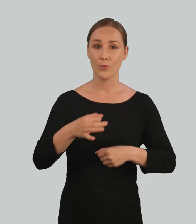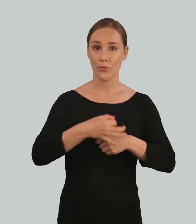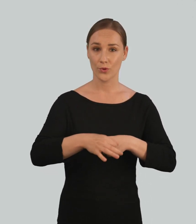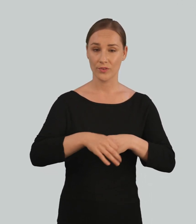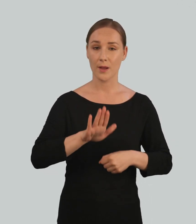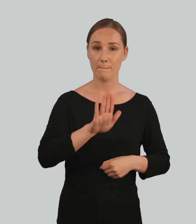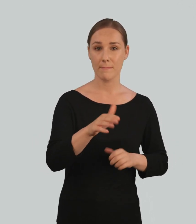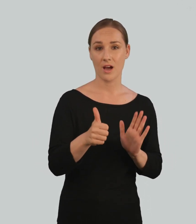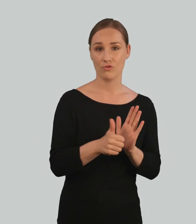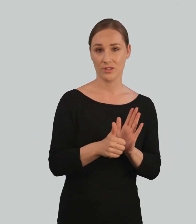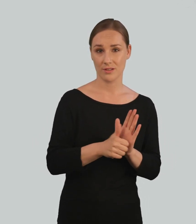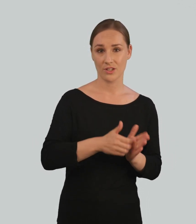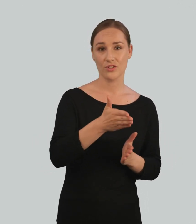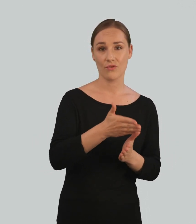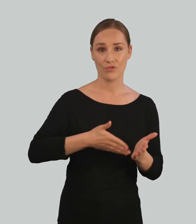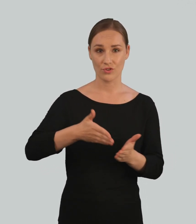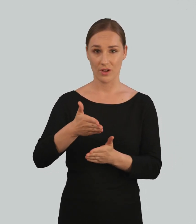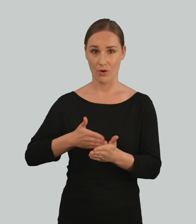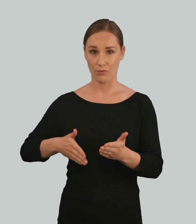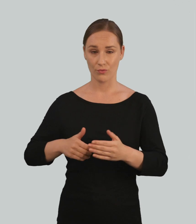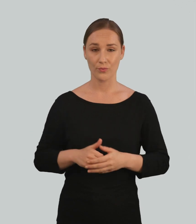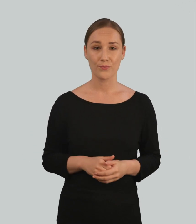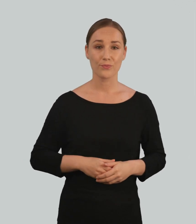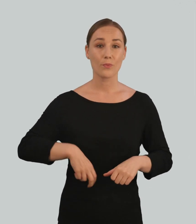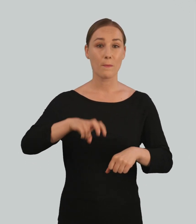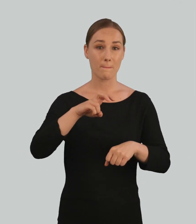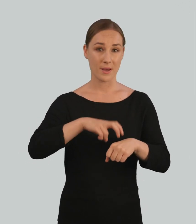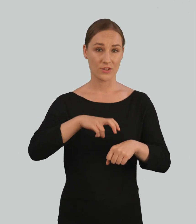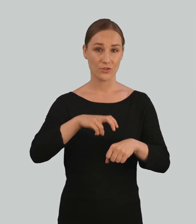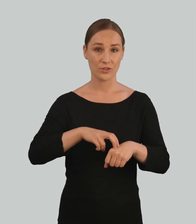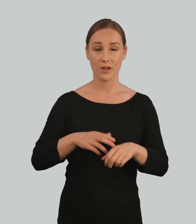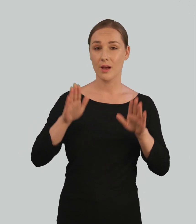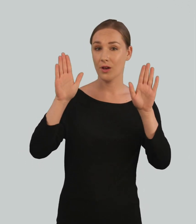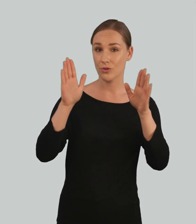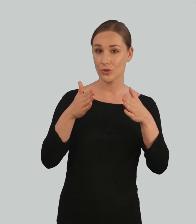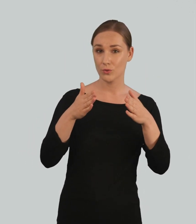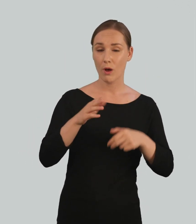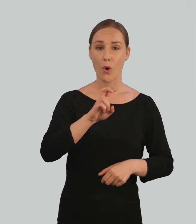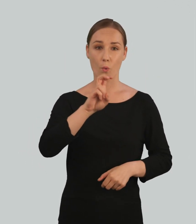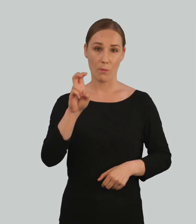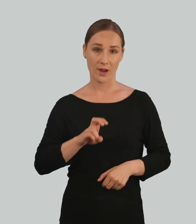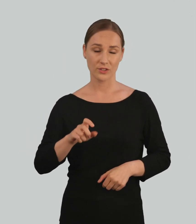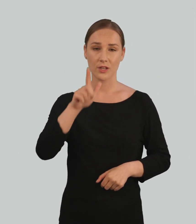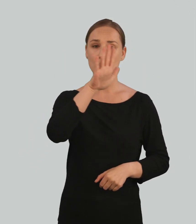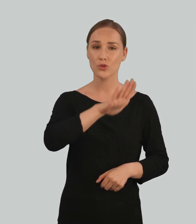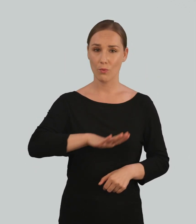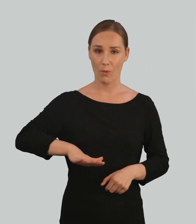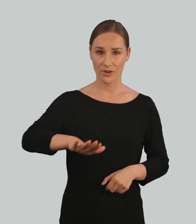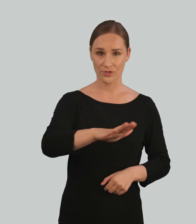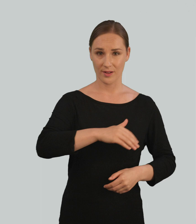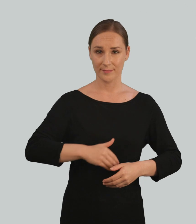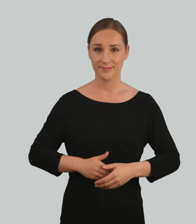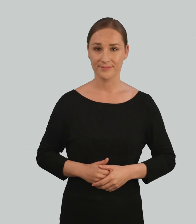Uniwersytet posiada 16 wydziałów, w tym medyczne, ścisłe, humanistyczne i społeczne.